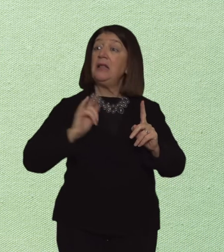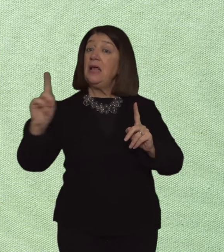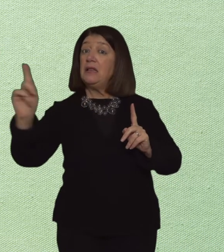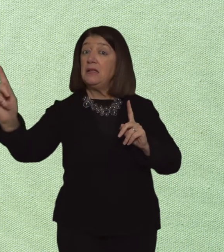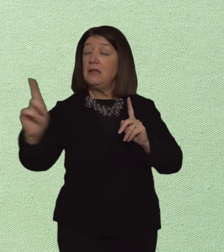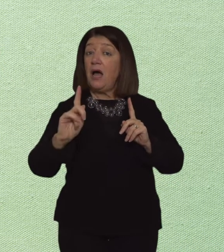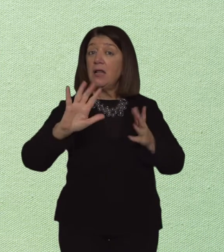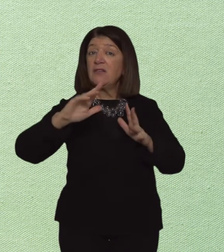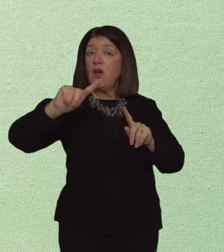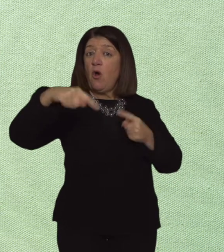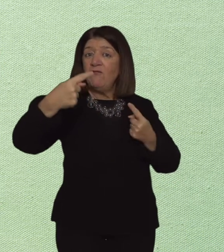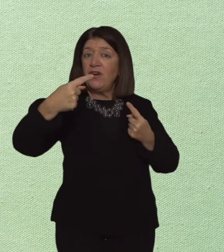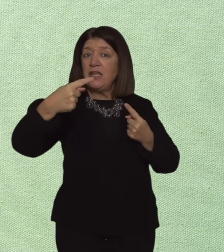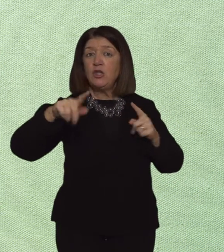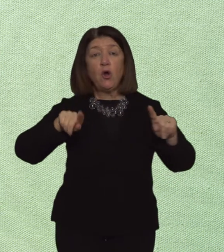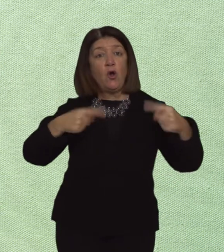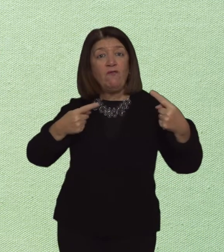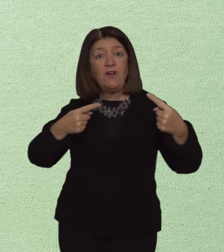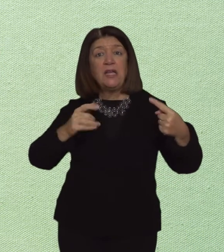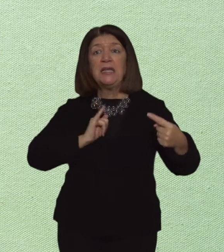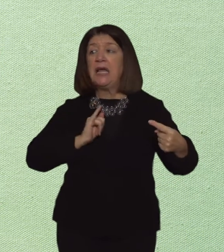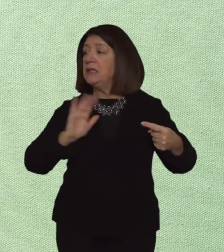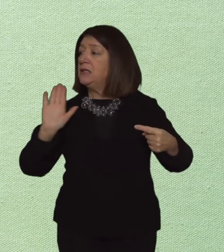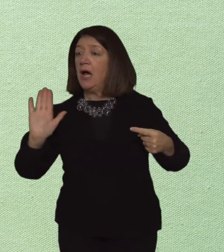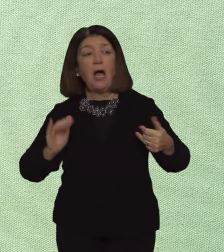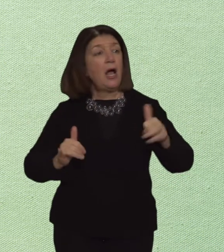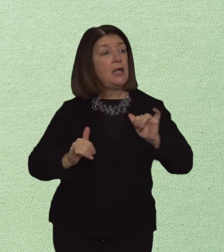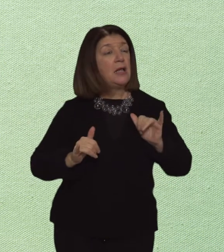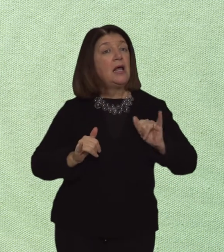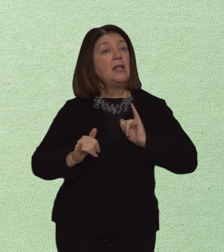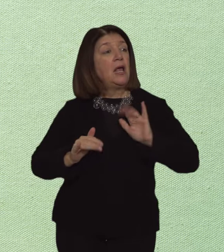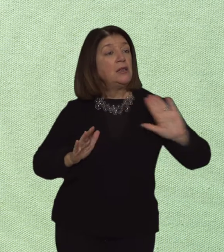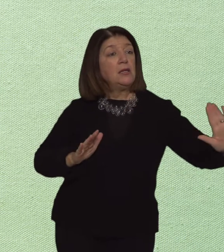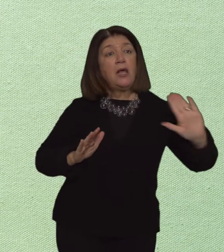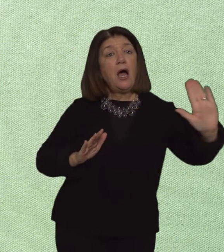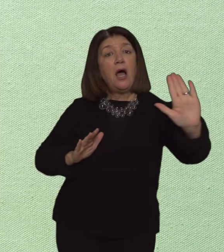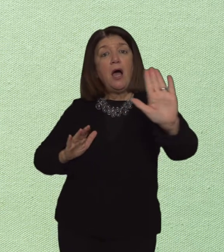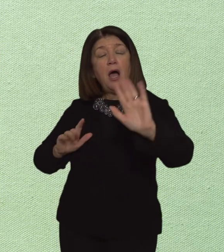avete un'altra identità, siamo tutti diversi, quindi per affermare la dignità della mia identità devo